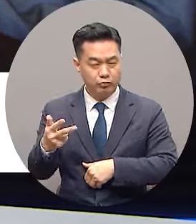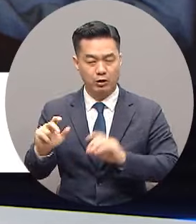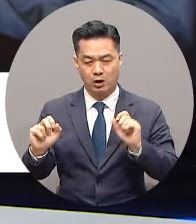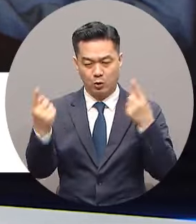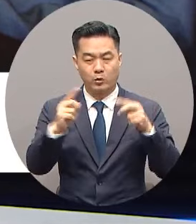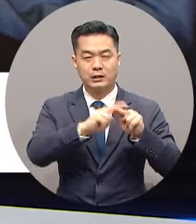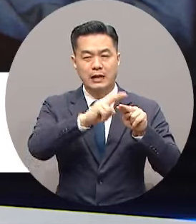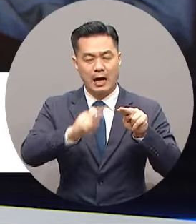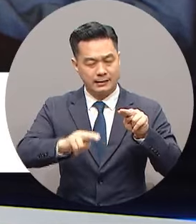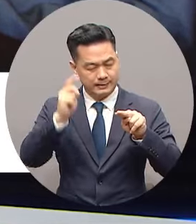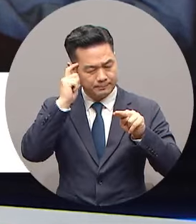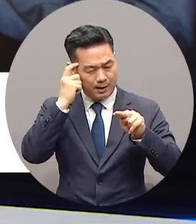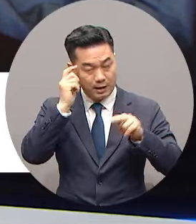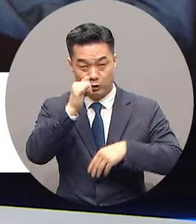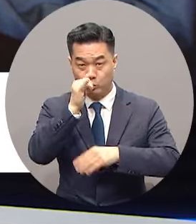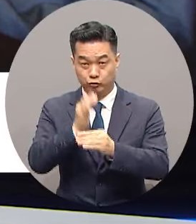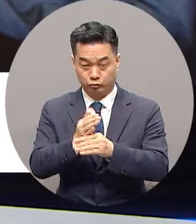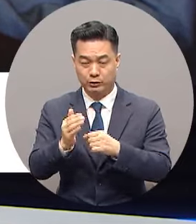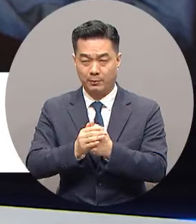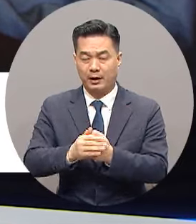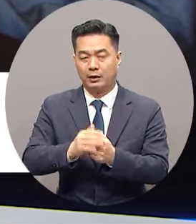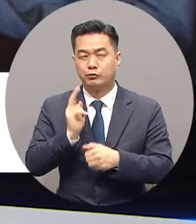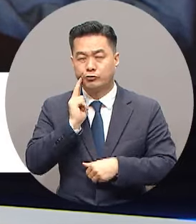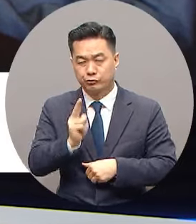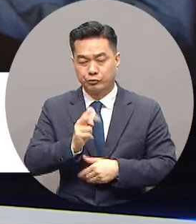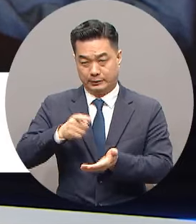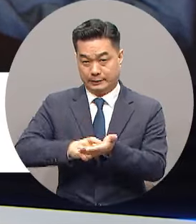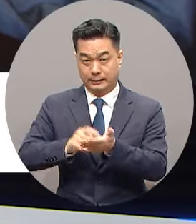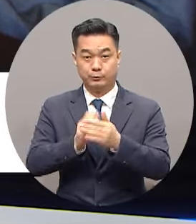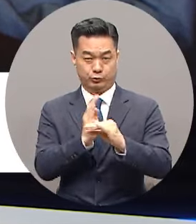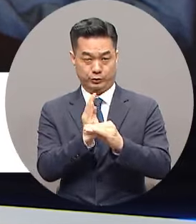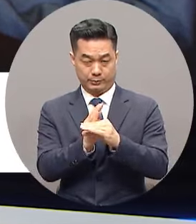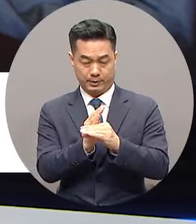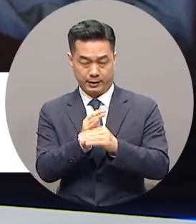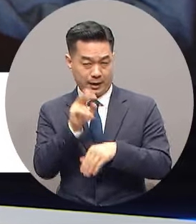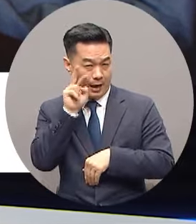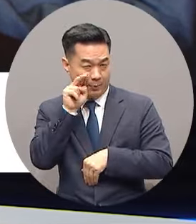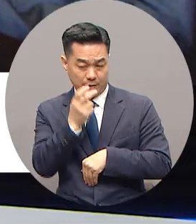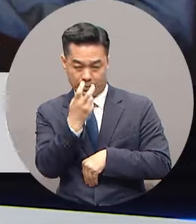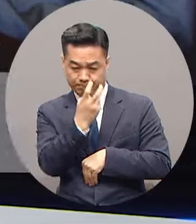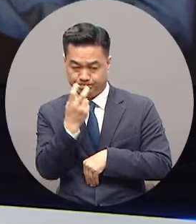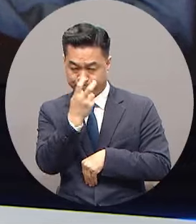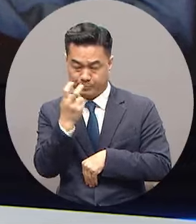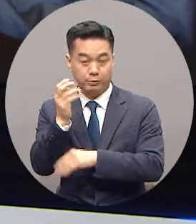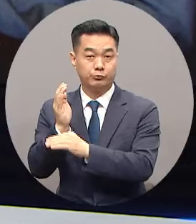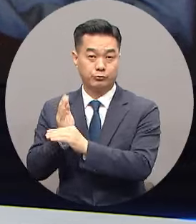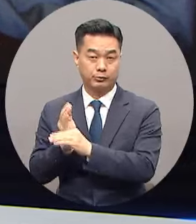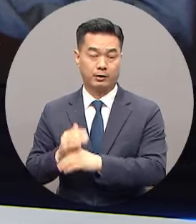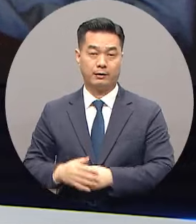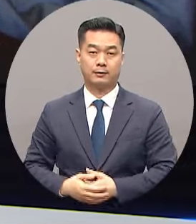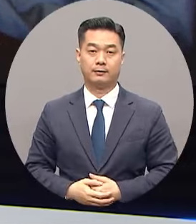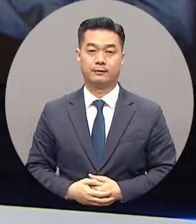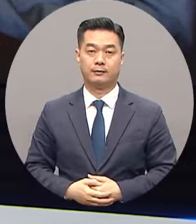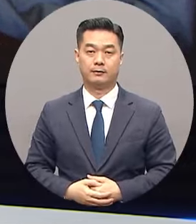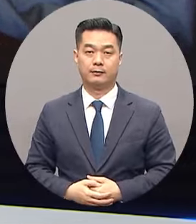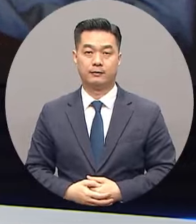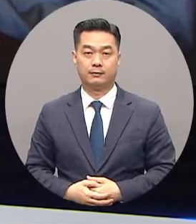의대 교수들이 다음 주 집단 사직을 예고한가운데 정부는 중증 응급 중심 비상 진료 체계 점검에 들어갔습니다.